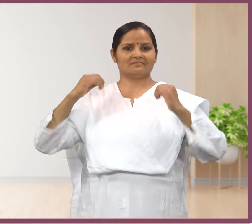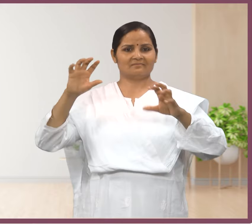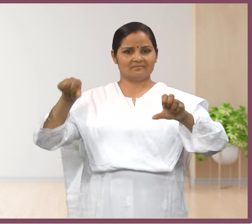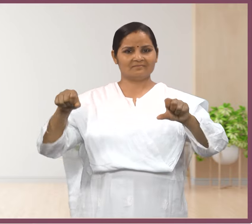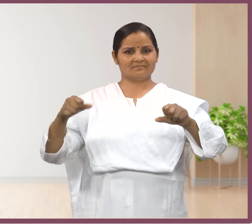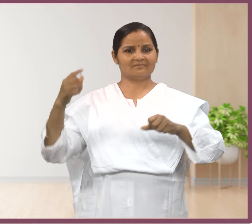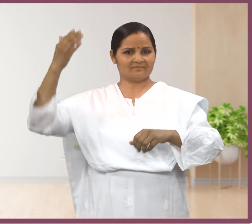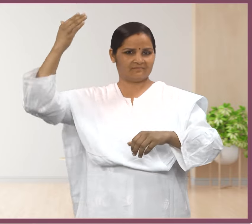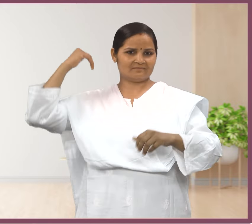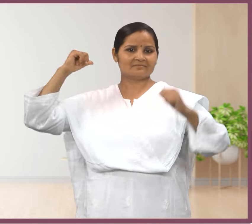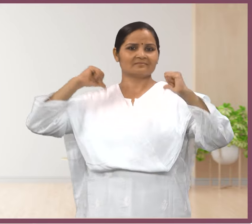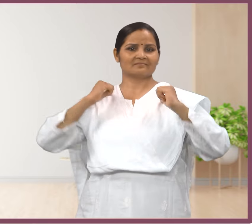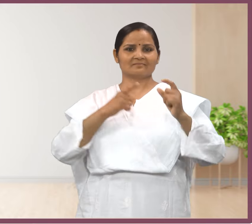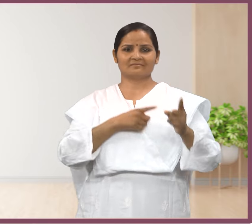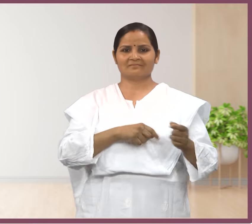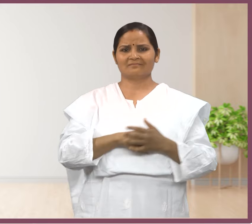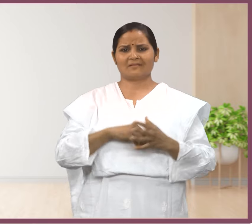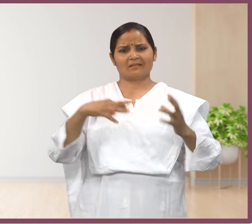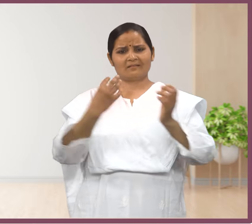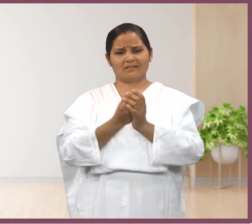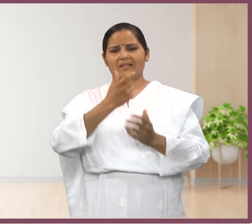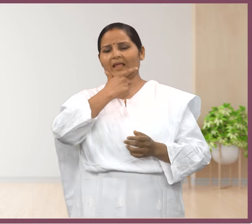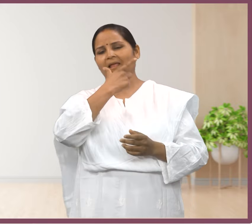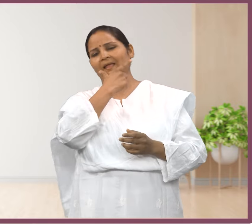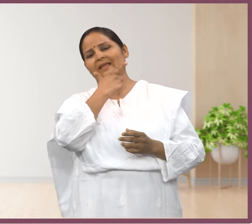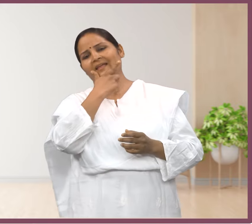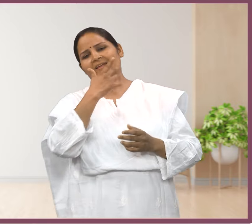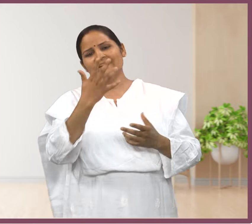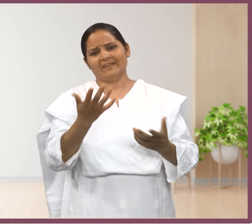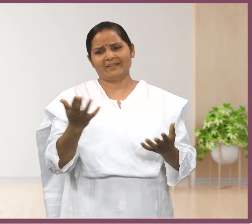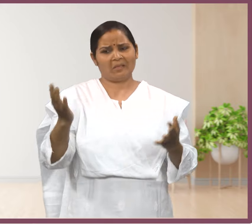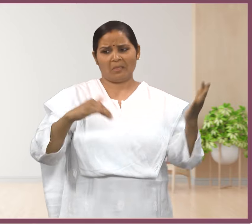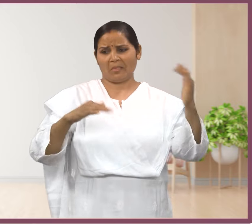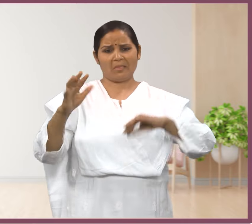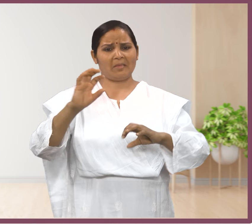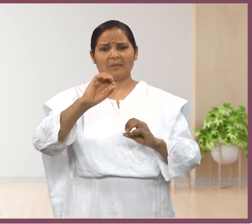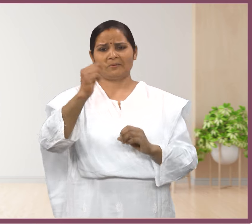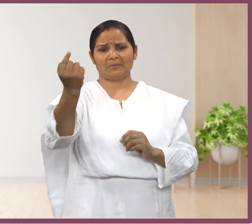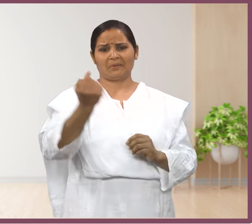అప్పుడు అందరూ నవ్వడం ప్రారంభించారు, ఎవ్వరూ రాలేదు.